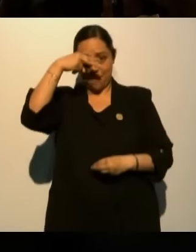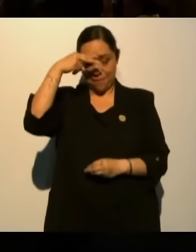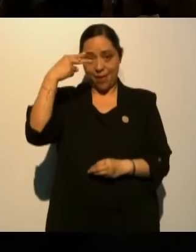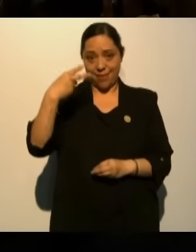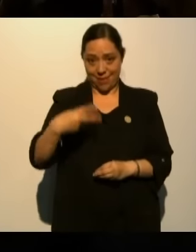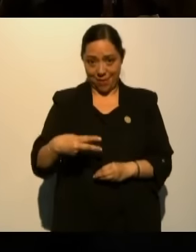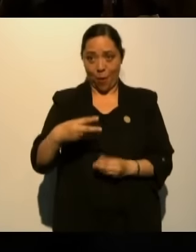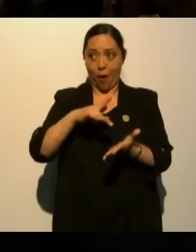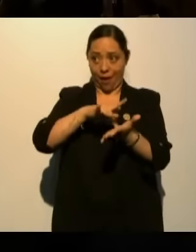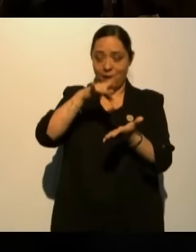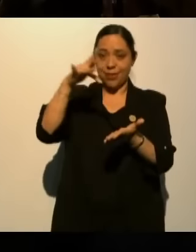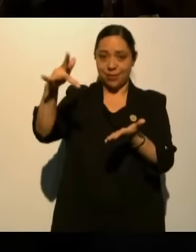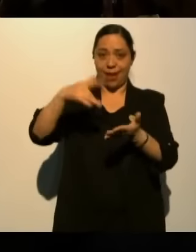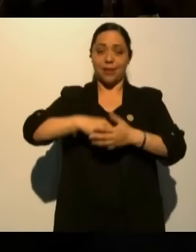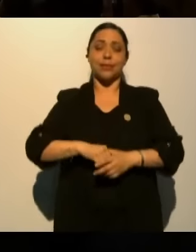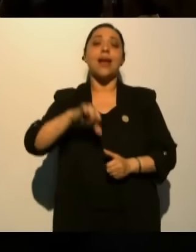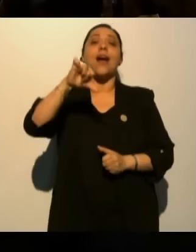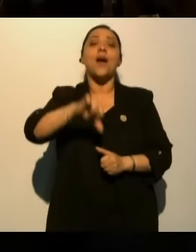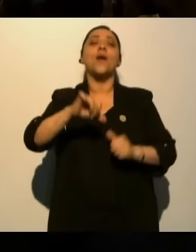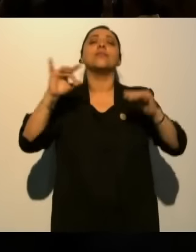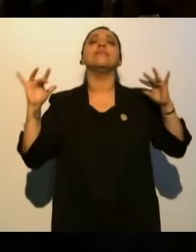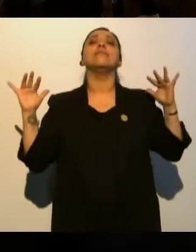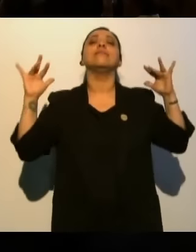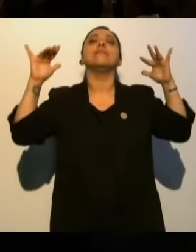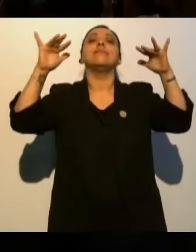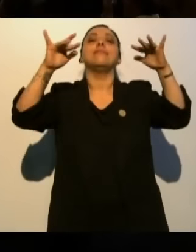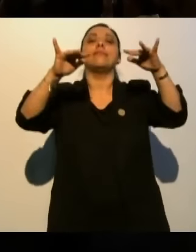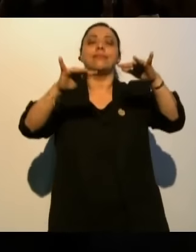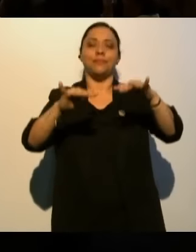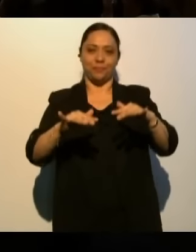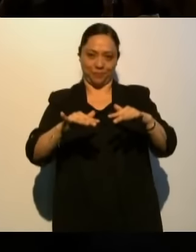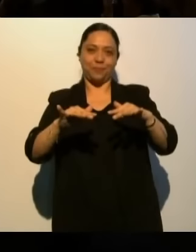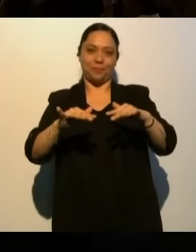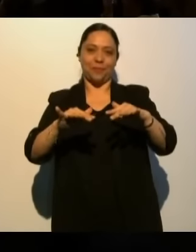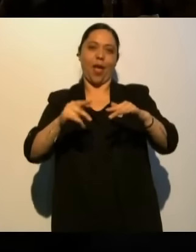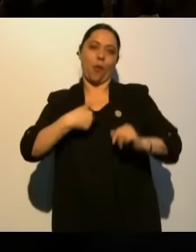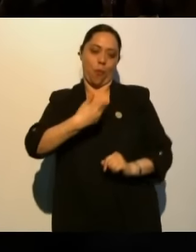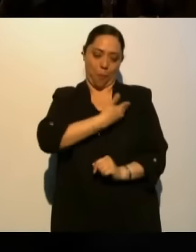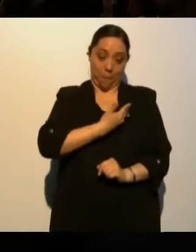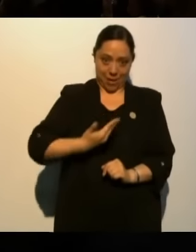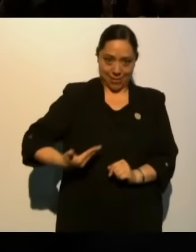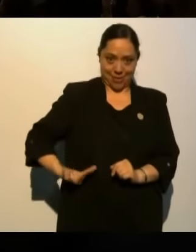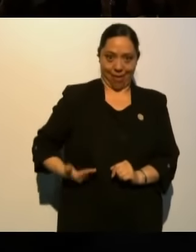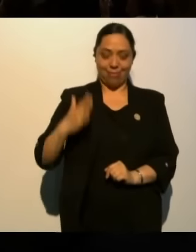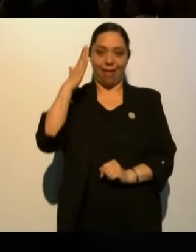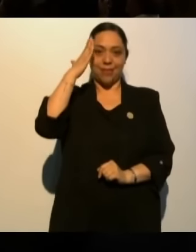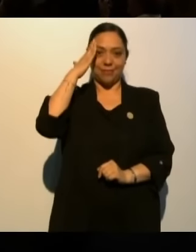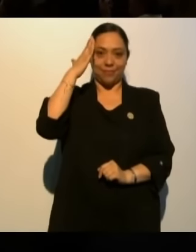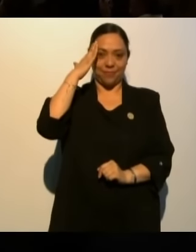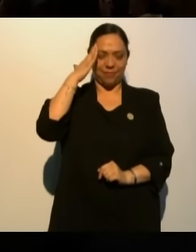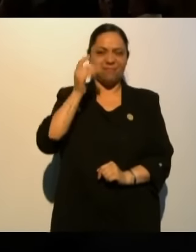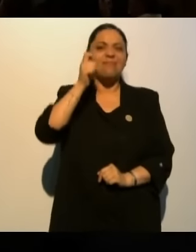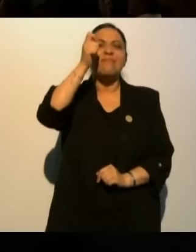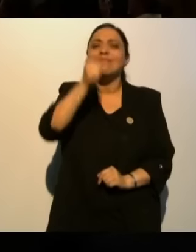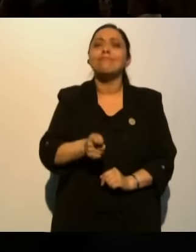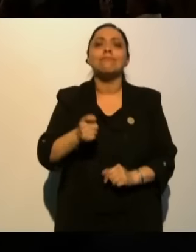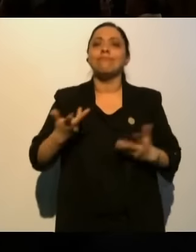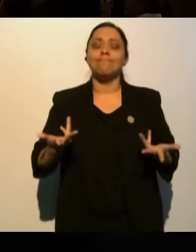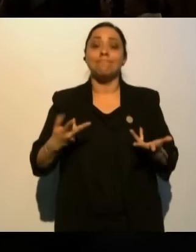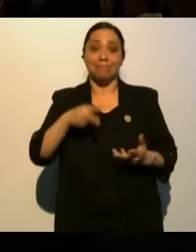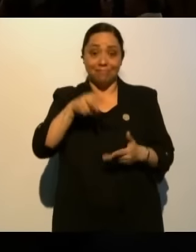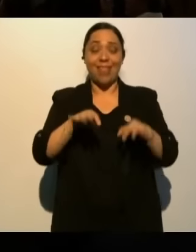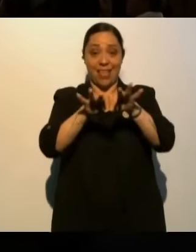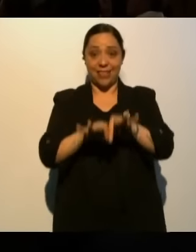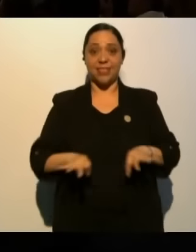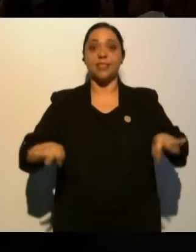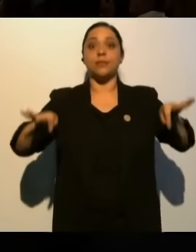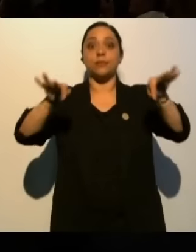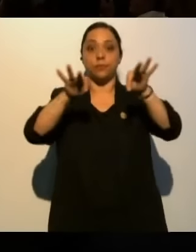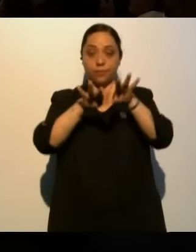esta reunión encabezada por nuestra presidenta de México es un símbolo muy importante es una